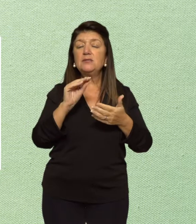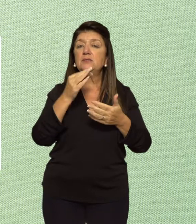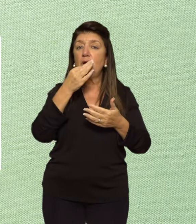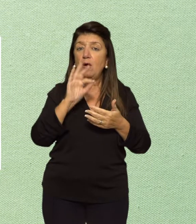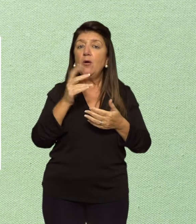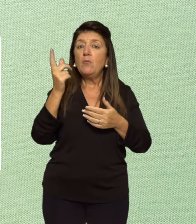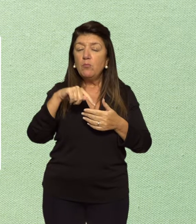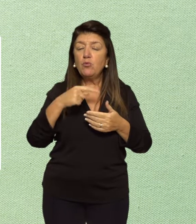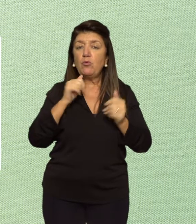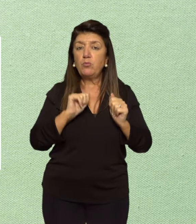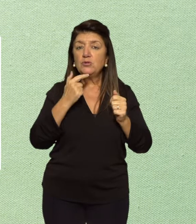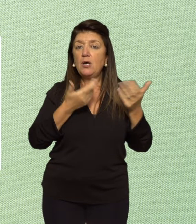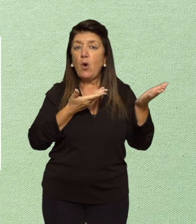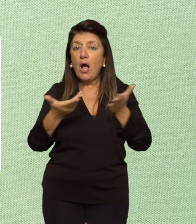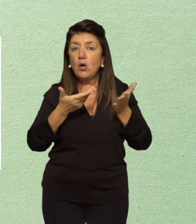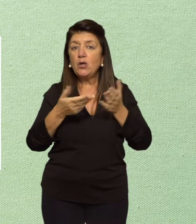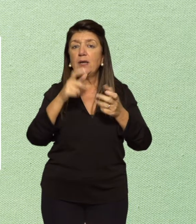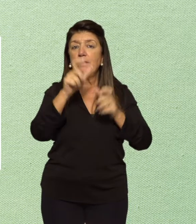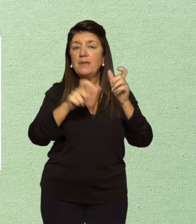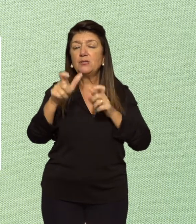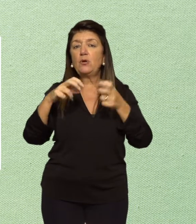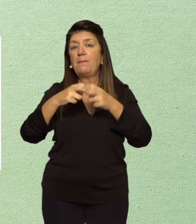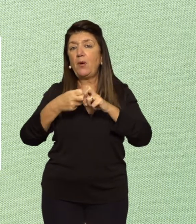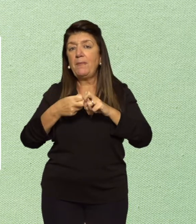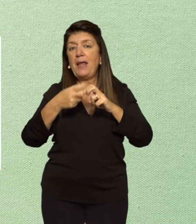quindi hanno anche la possibilità di accogliere persone con problematiche di udito. -E la scelta di fare come primo incontro un incontro